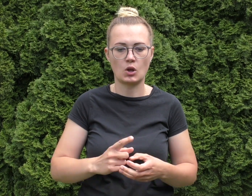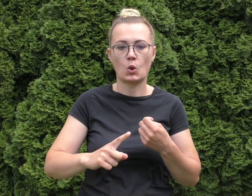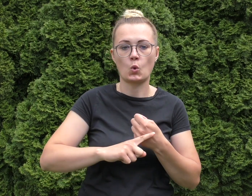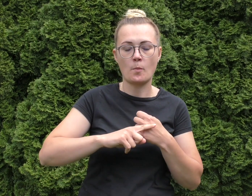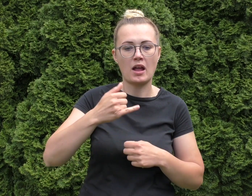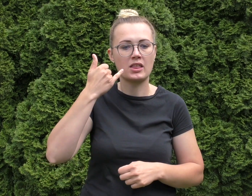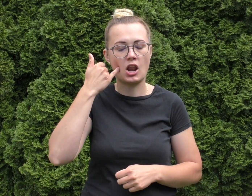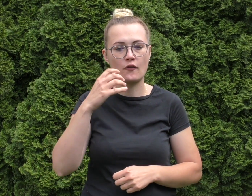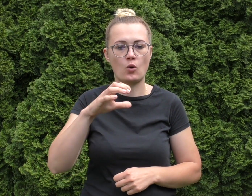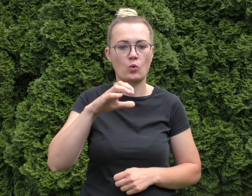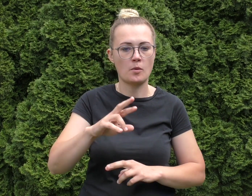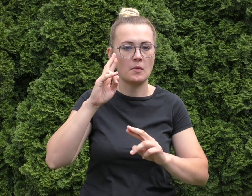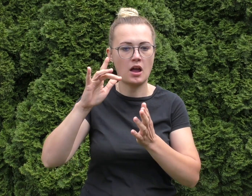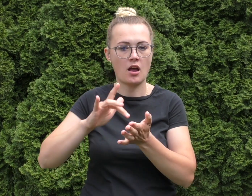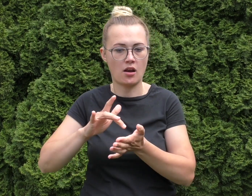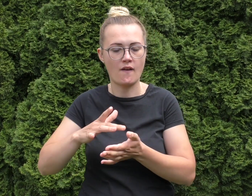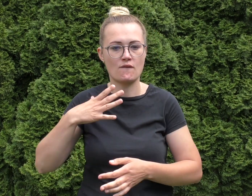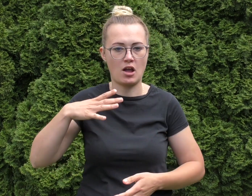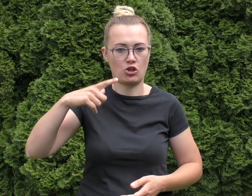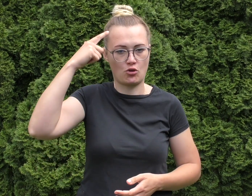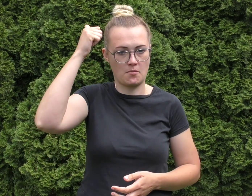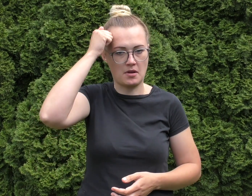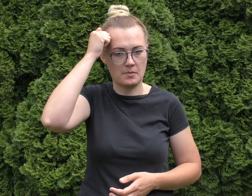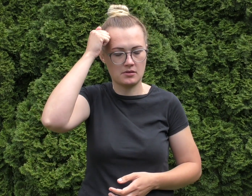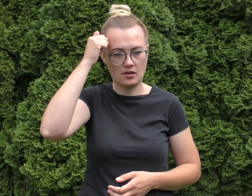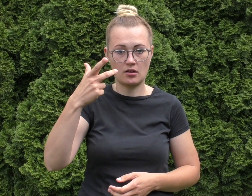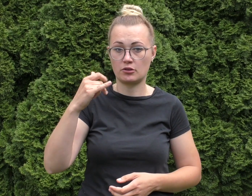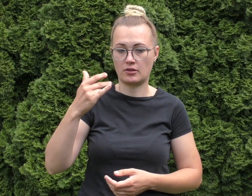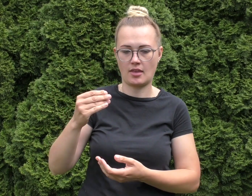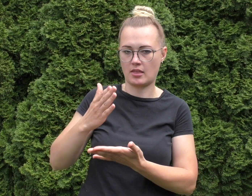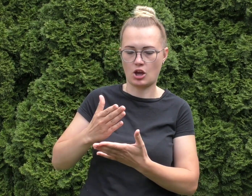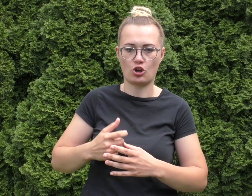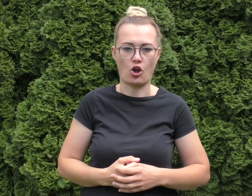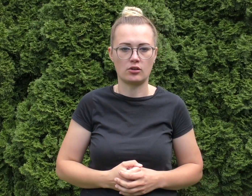11 numerów alarmowych, które warto pamiętać i nie tylko